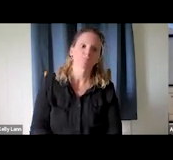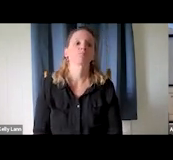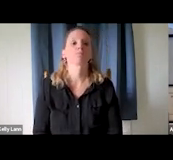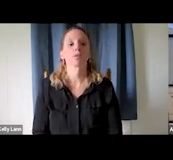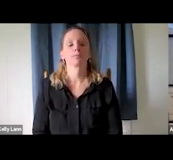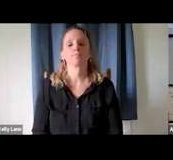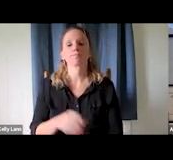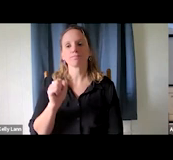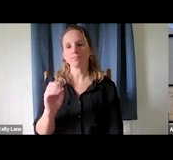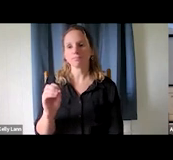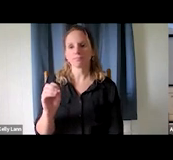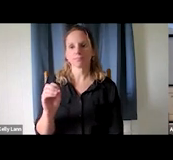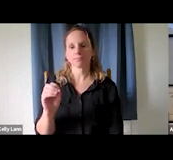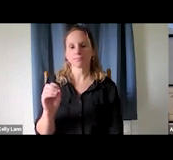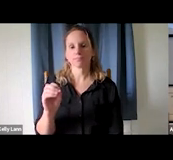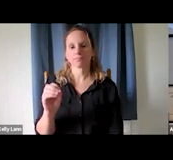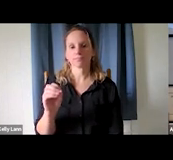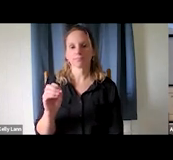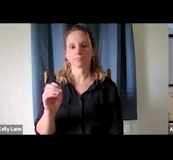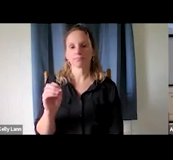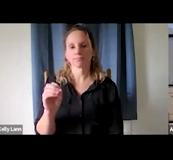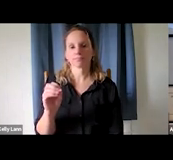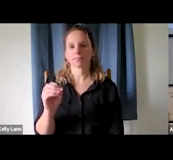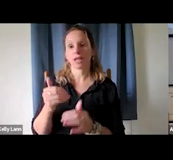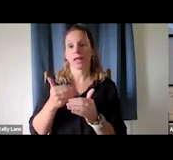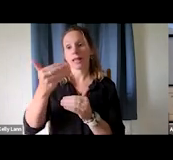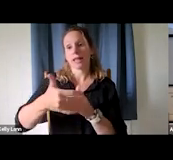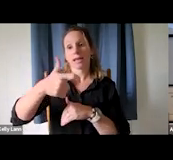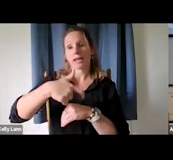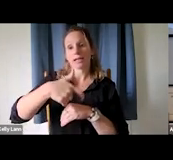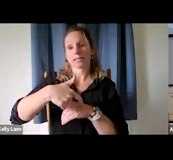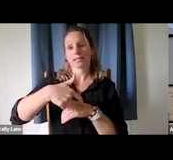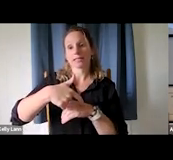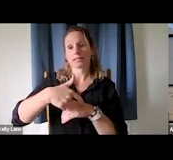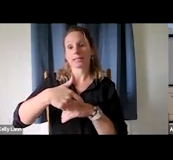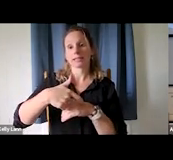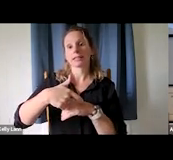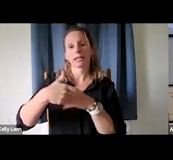Entonces, en la siguiente vez que fue visto, había análisis negativo a sustancias de la semana anterior